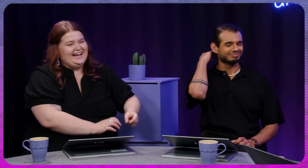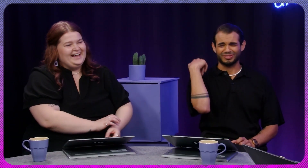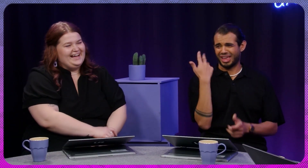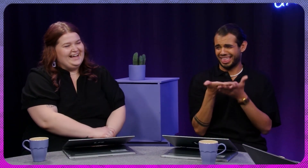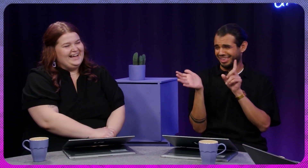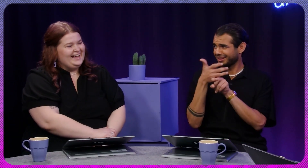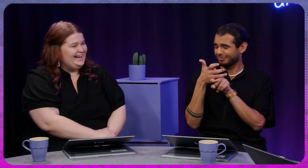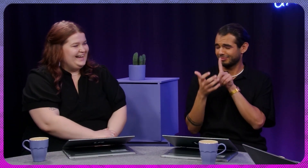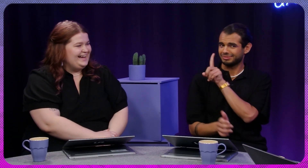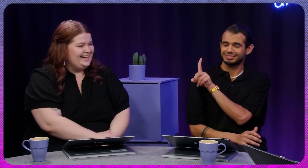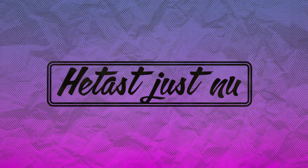Jag är ingen deepfake, snälla du!